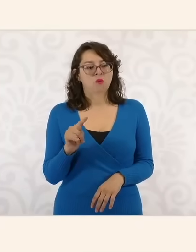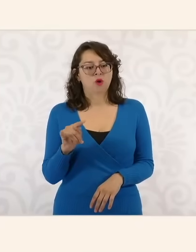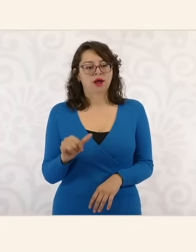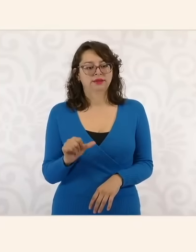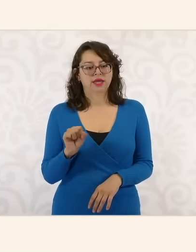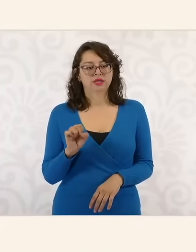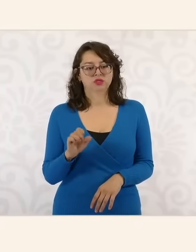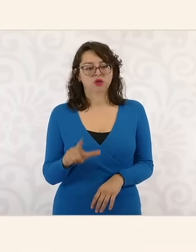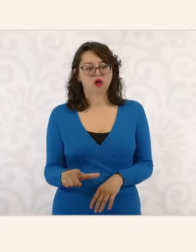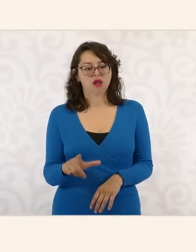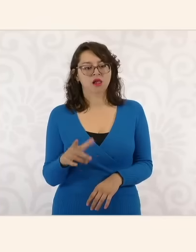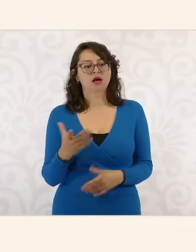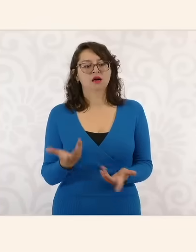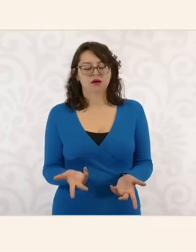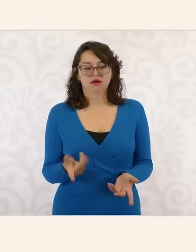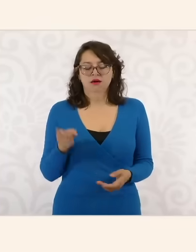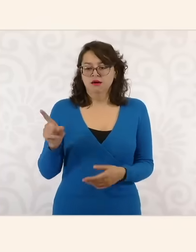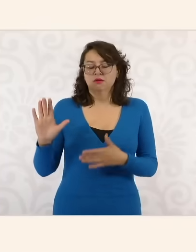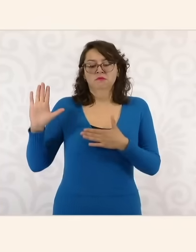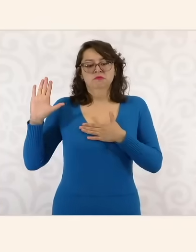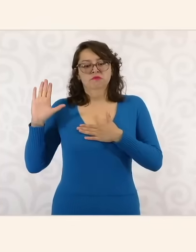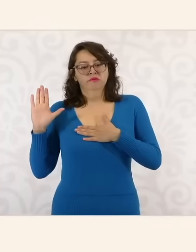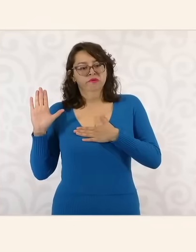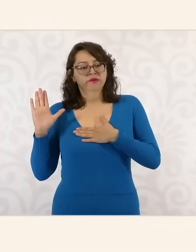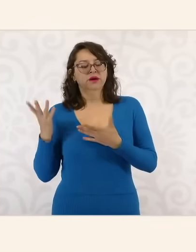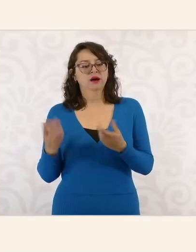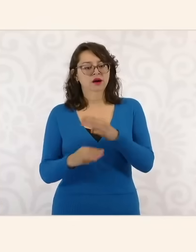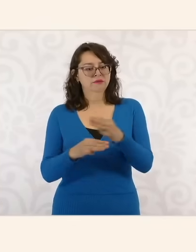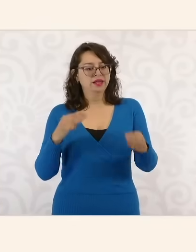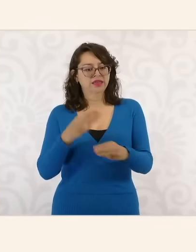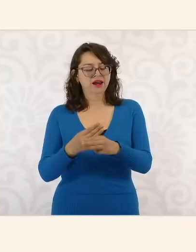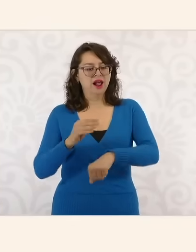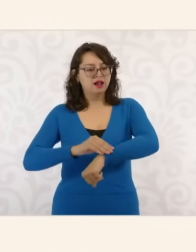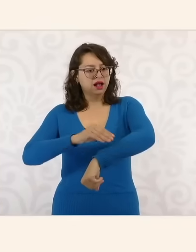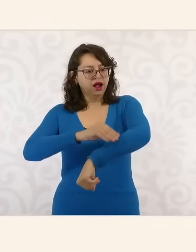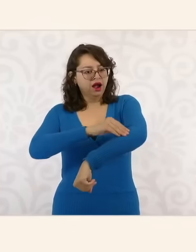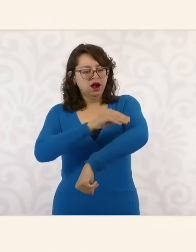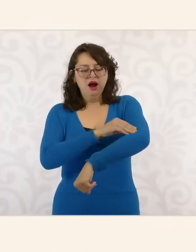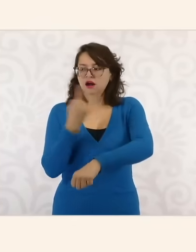Capital. Ellos se comprometieron a darnos gas, por ejemplo, en muchos estados y han incumplido casi